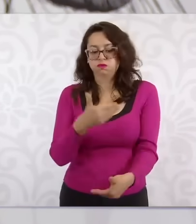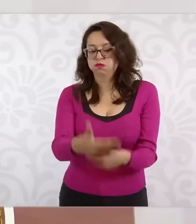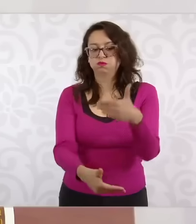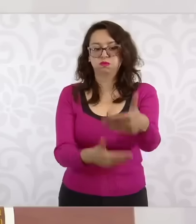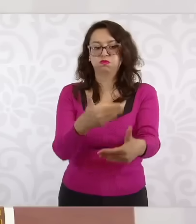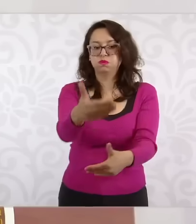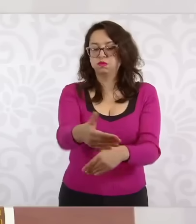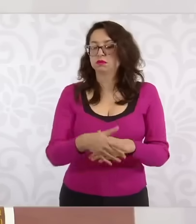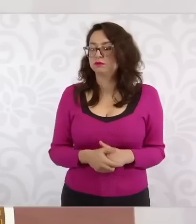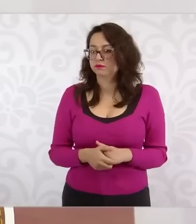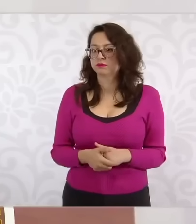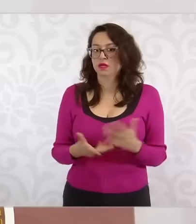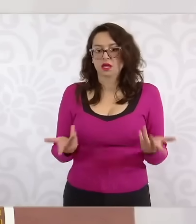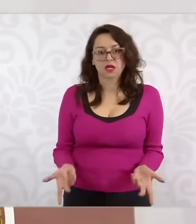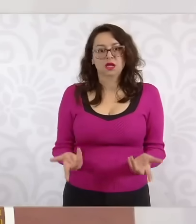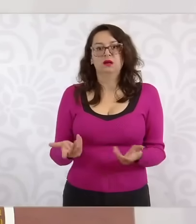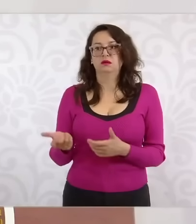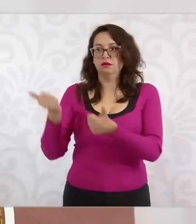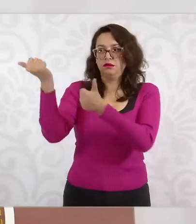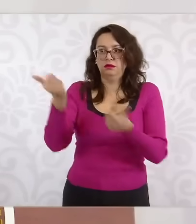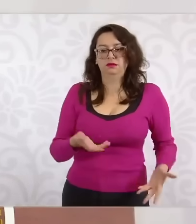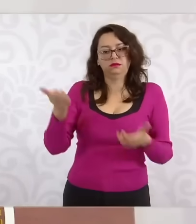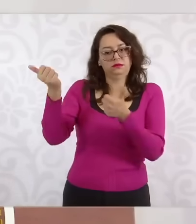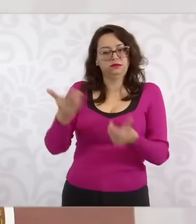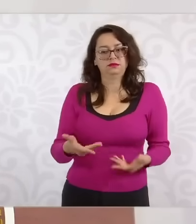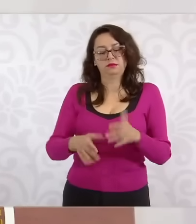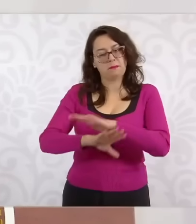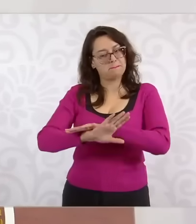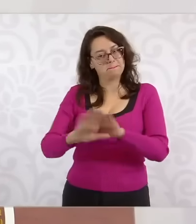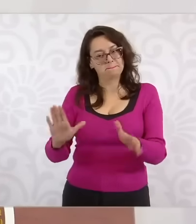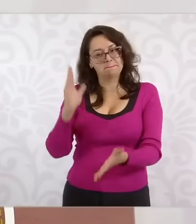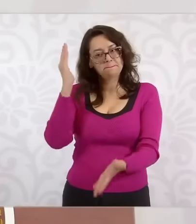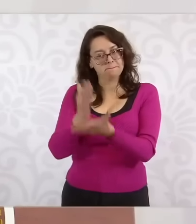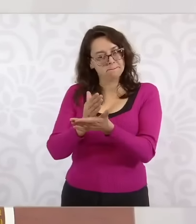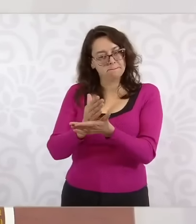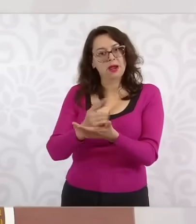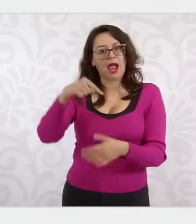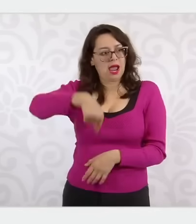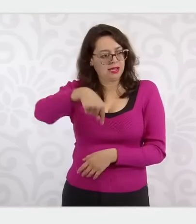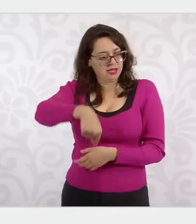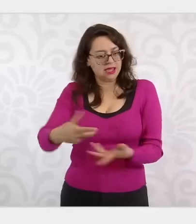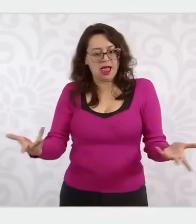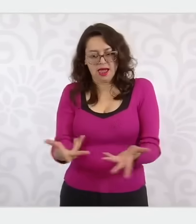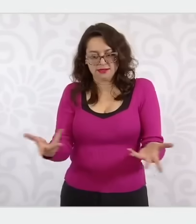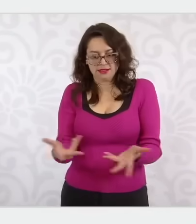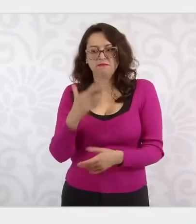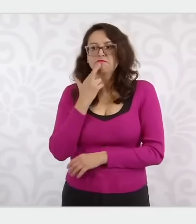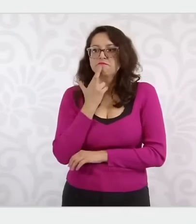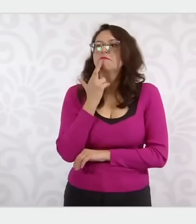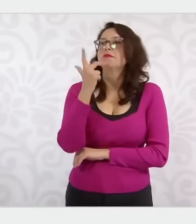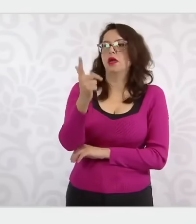disminuir y sustituir importaciones y que haya más cadenas productivas para ciertos productos o para